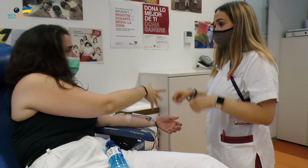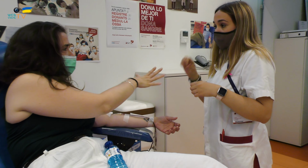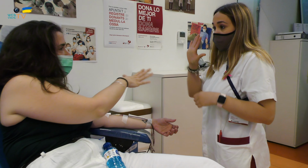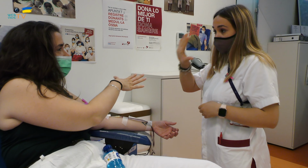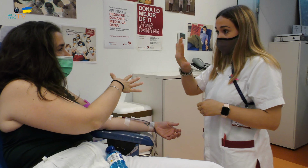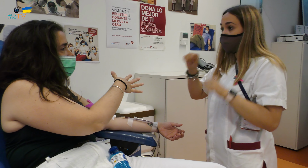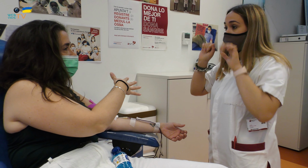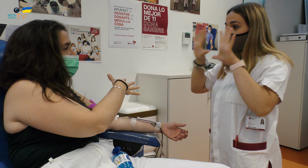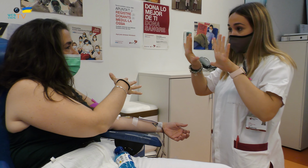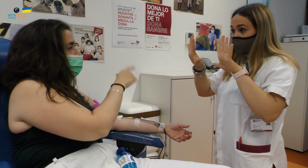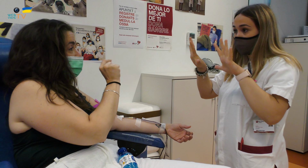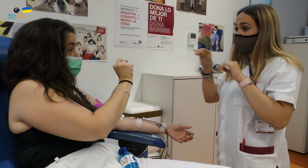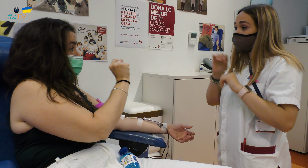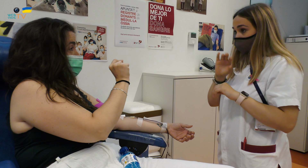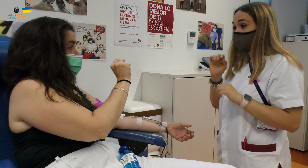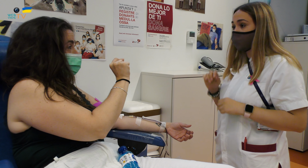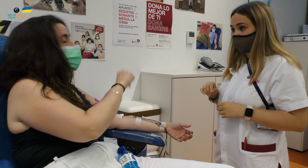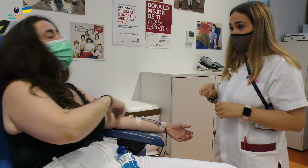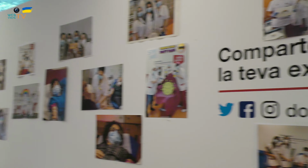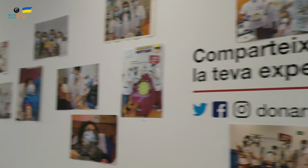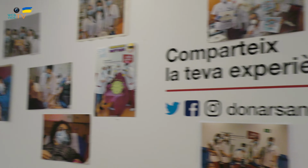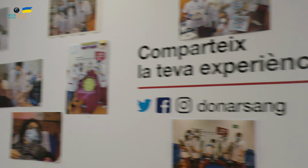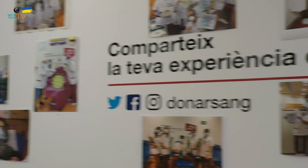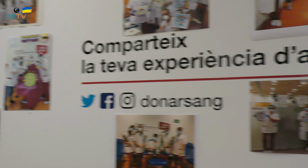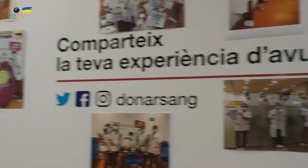Quanta estona és? - Entre 5 i 10 minuts.